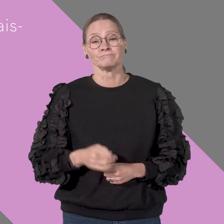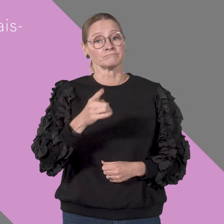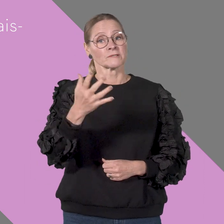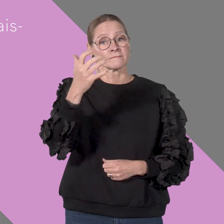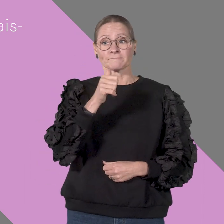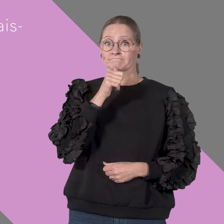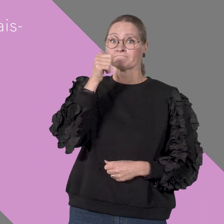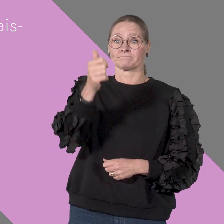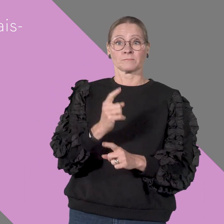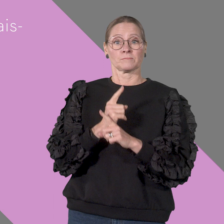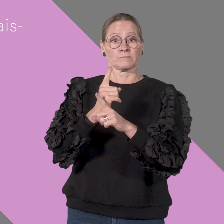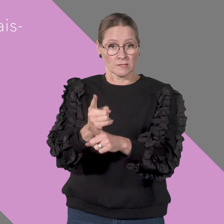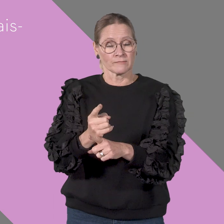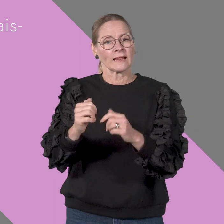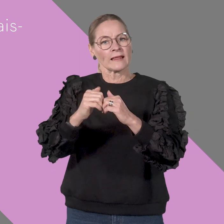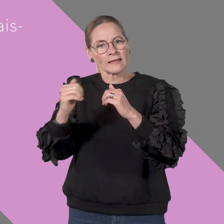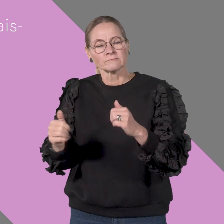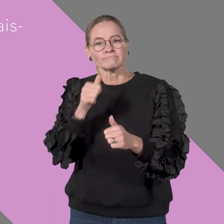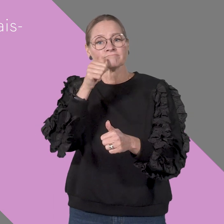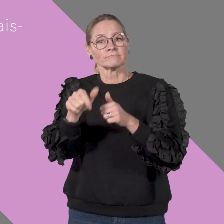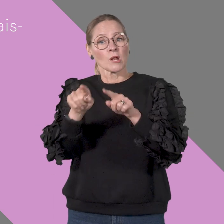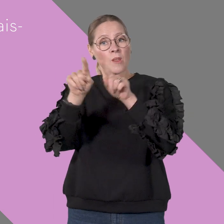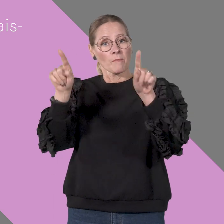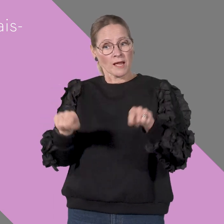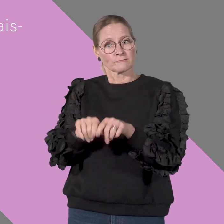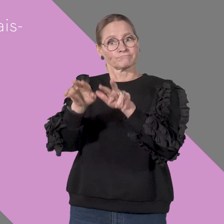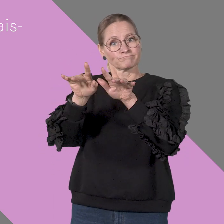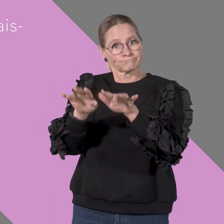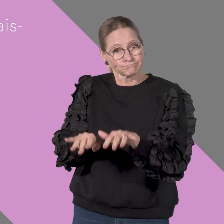Voit ilmoittautua tilaisuuteen erillisellä ilmoittautumislomakkeella -